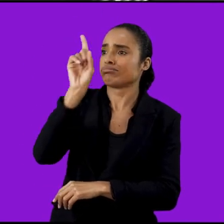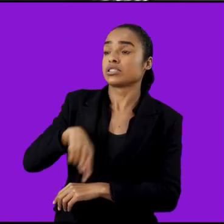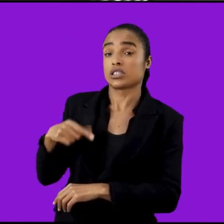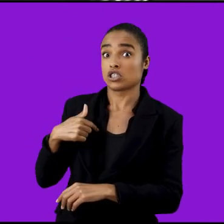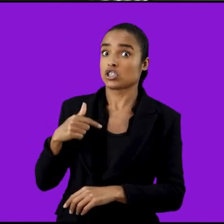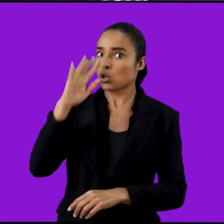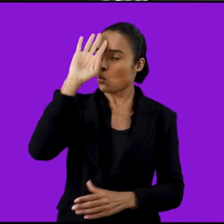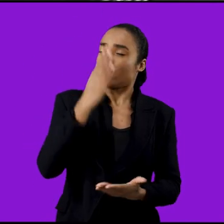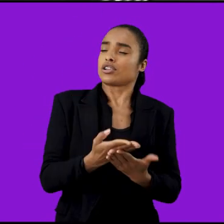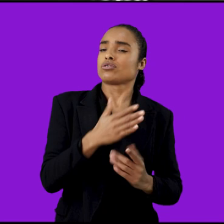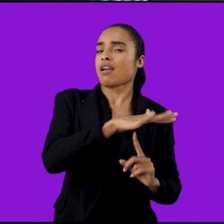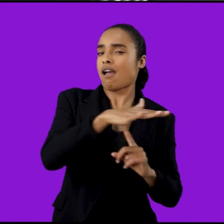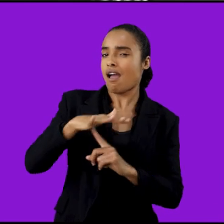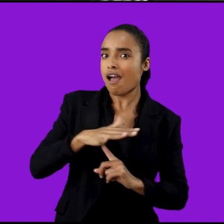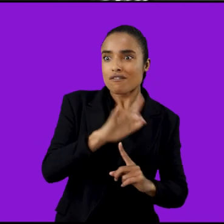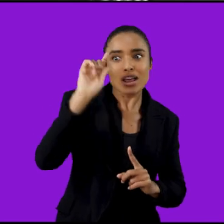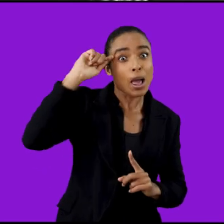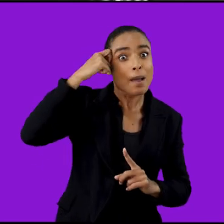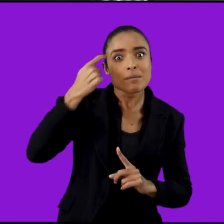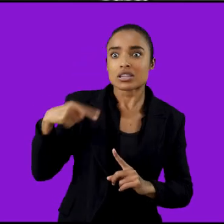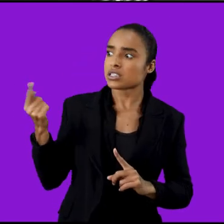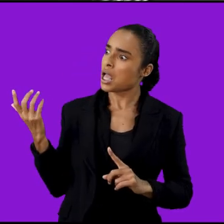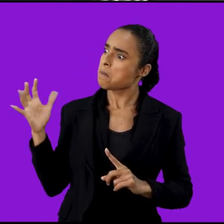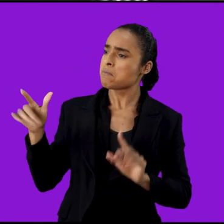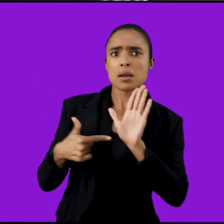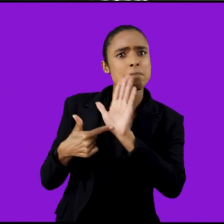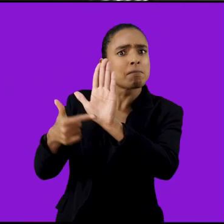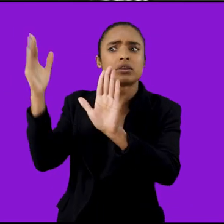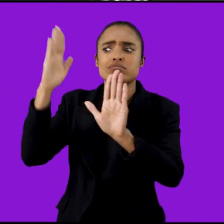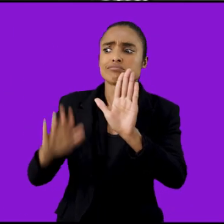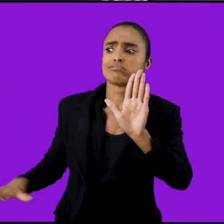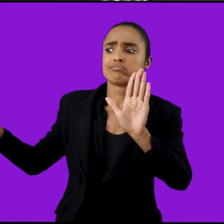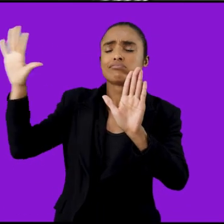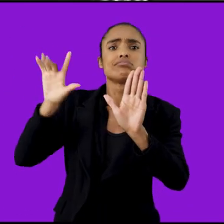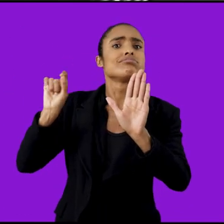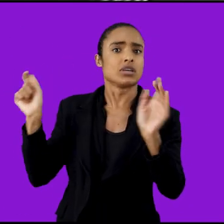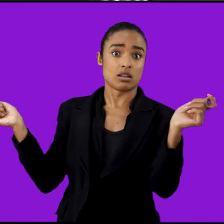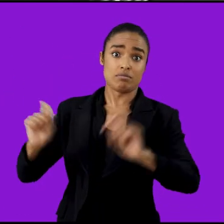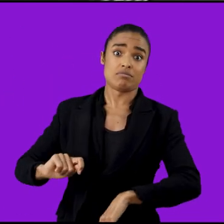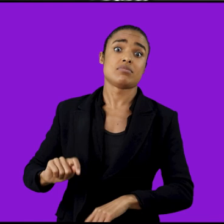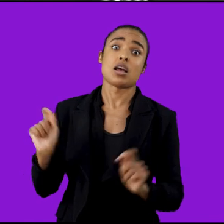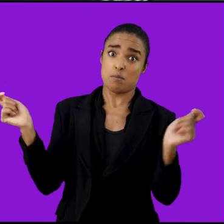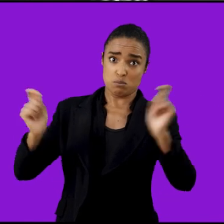acredito que a feira faz, é isso, sabia? Vira um espelho pro Brasil e mostra o que, que ele pode ser. Porque que ele pode ser, exatamente.